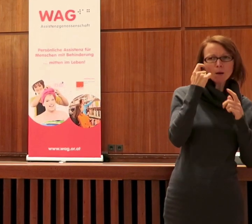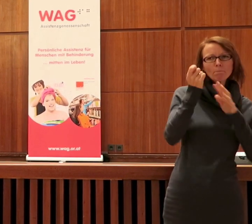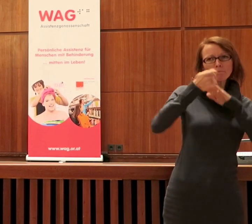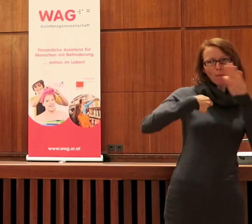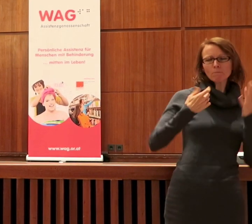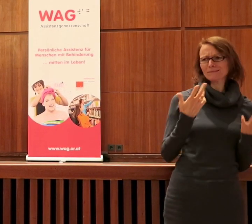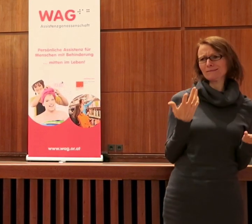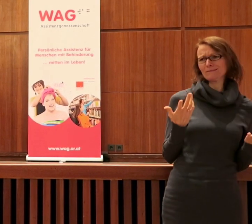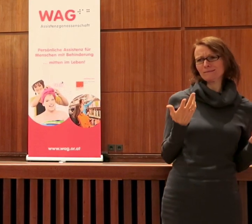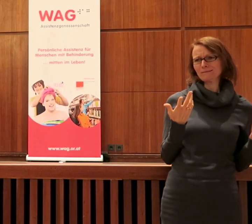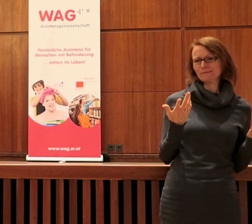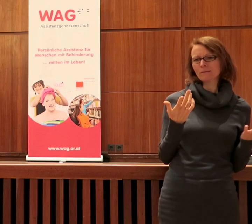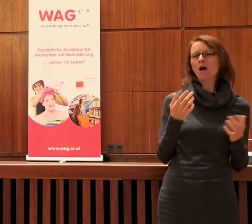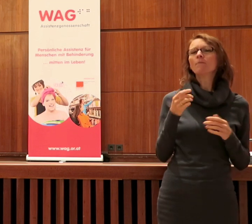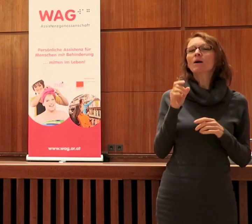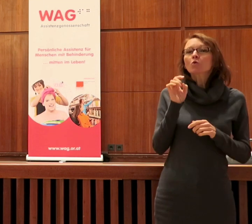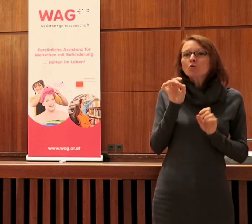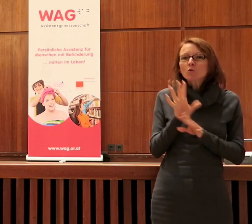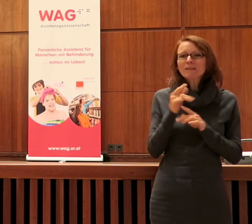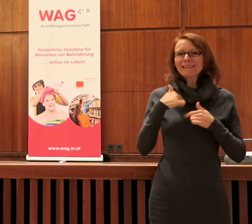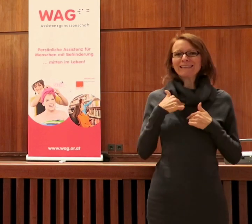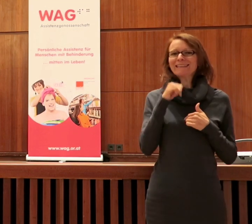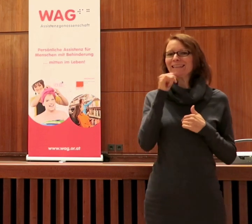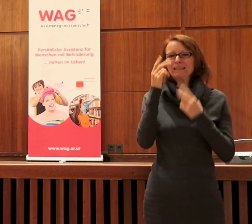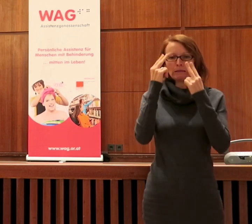und nicht z.B. taubstumm, sonst müsste ich heute Pantomime machen.